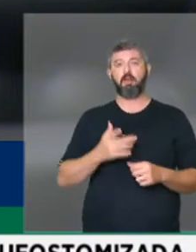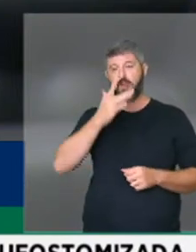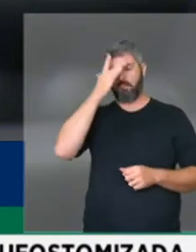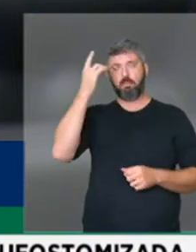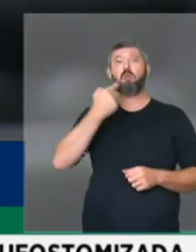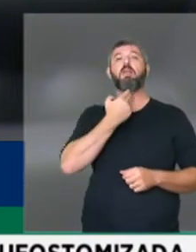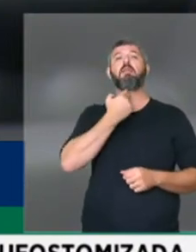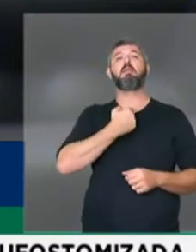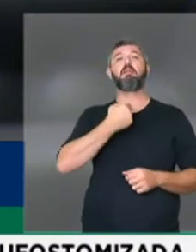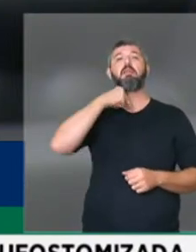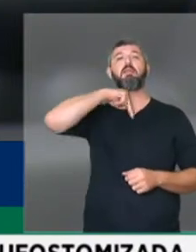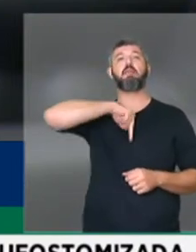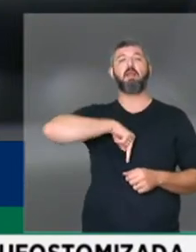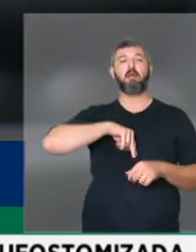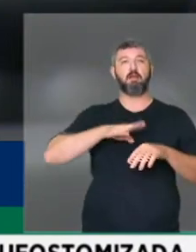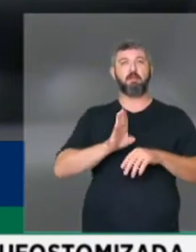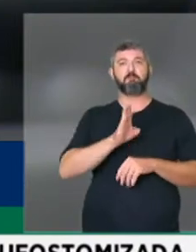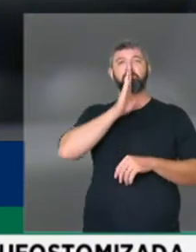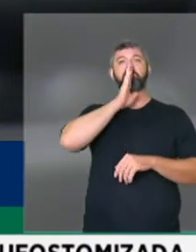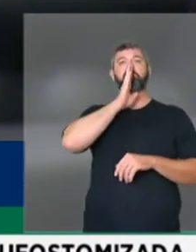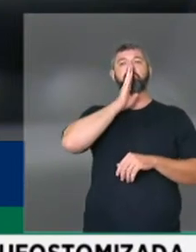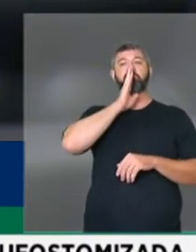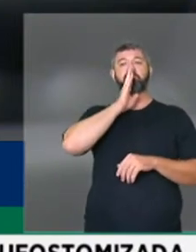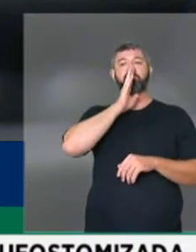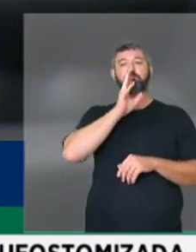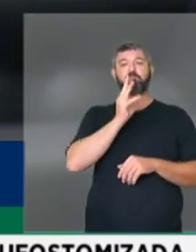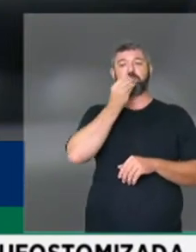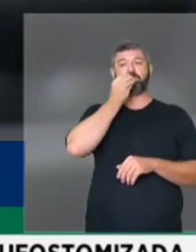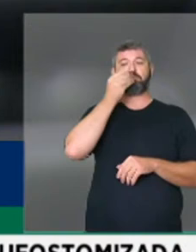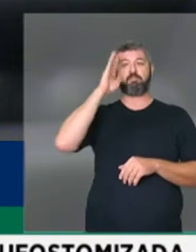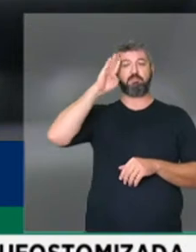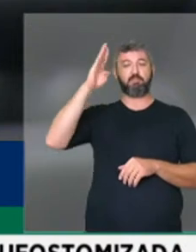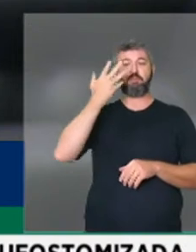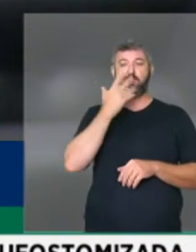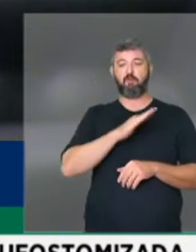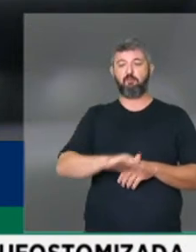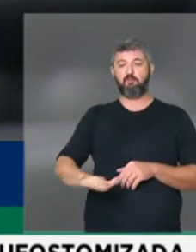ACONTEÇA. E EU QUERO NÃO SÓ ENCAMINHAR O MEU POSICIONAMENTO MAS DA NOSSA BANCADA INTEIRA PRA VOTAR